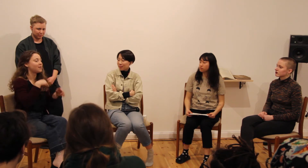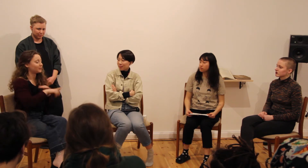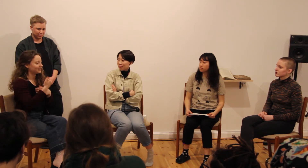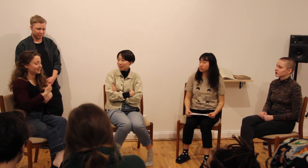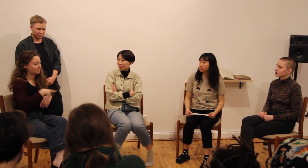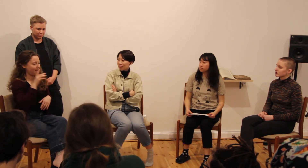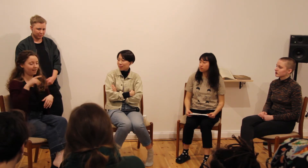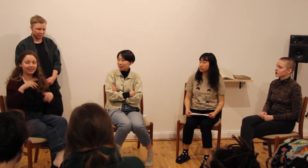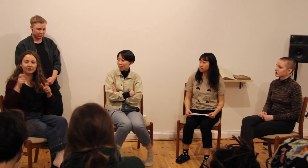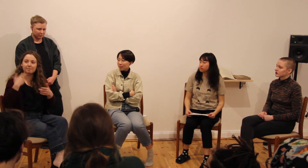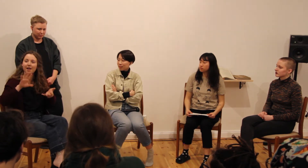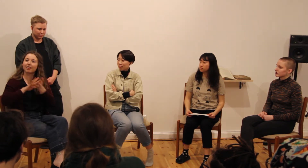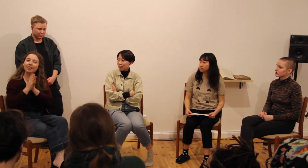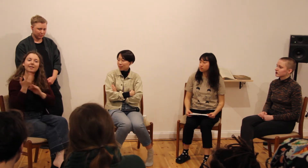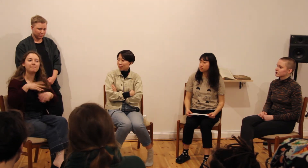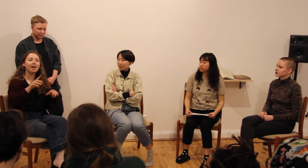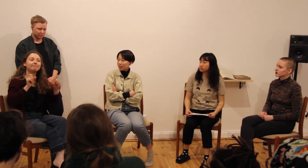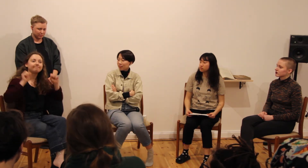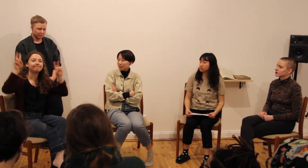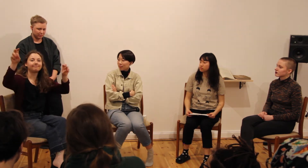Dieser Konflikt war sehr prägend.